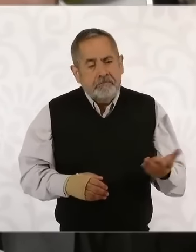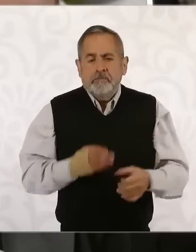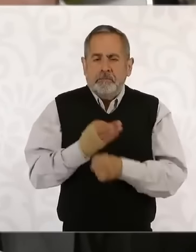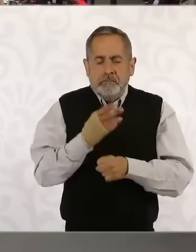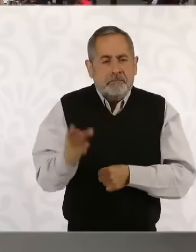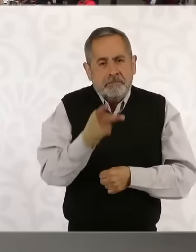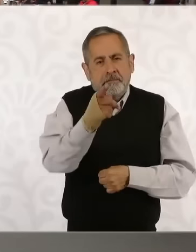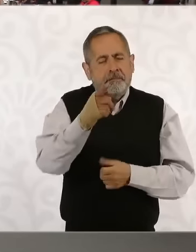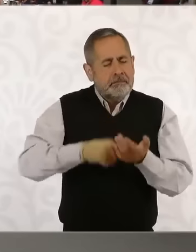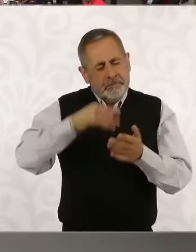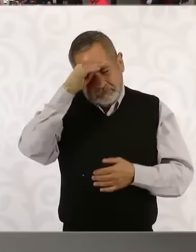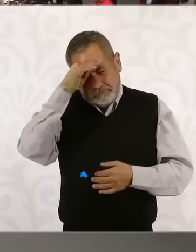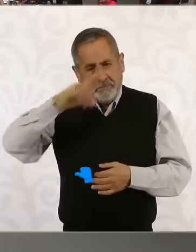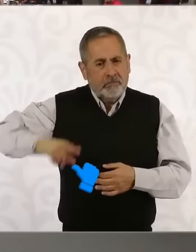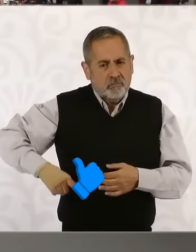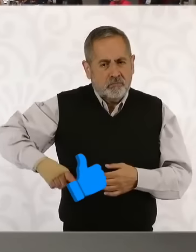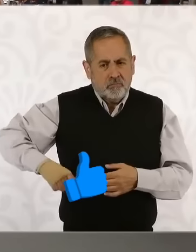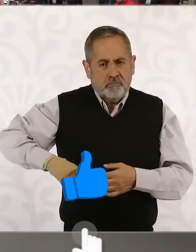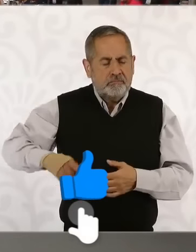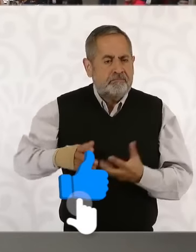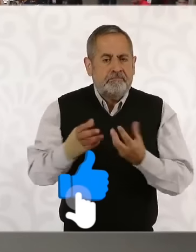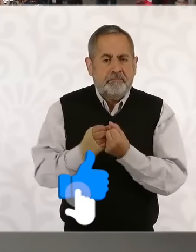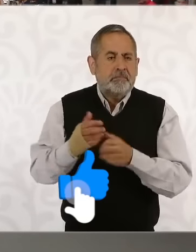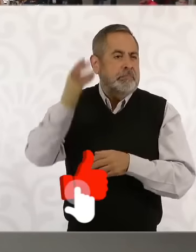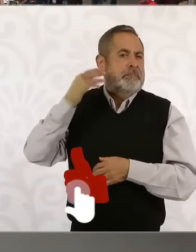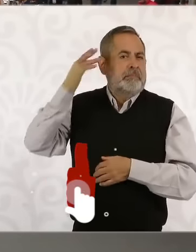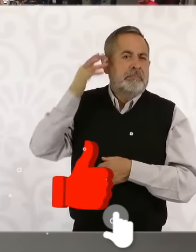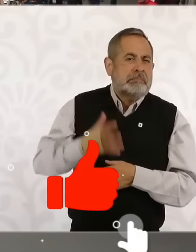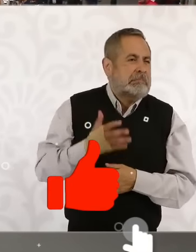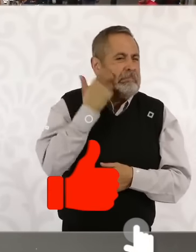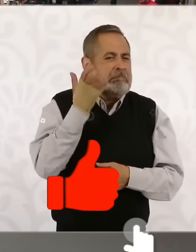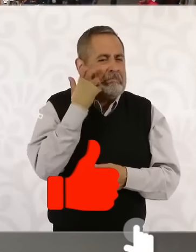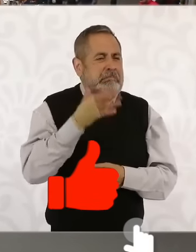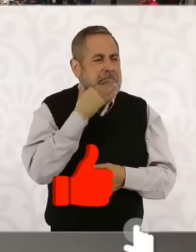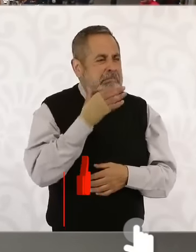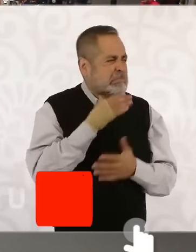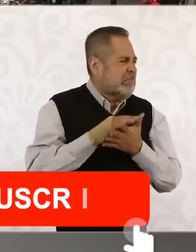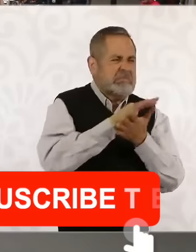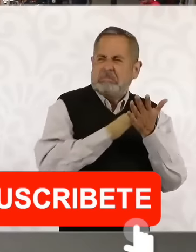esta manera de intervención desde el Estado no era más perniciosa y opaca eh para el desarrollo